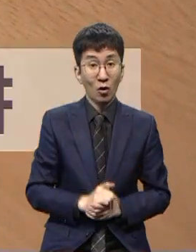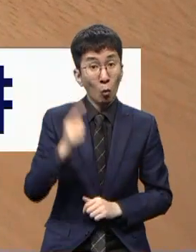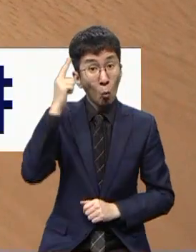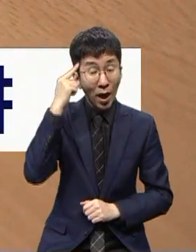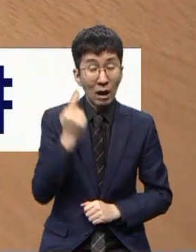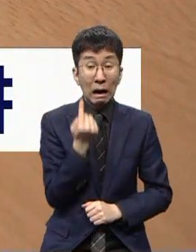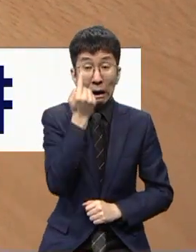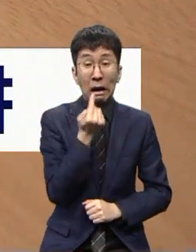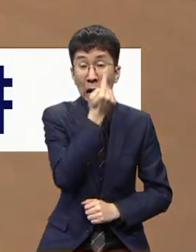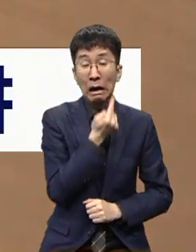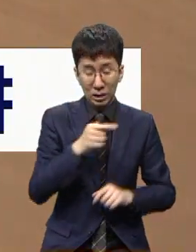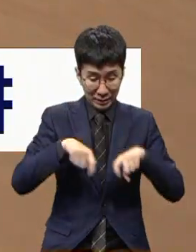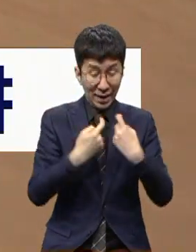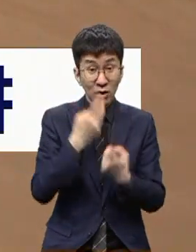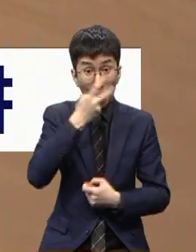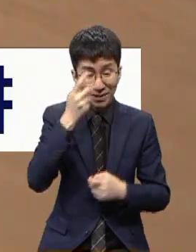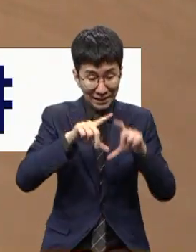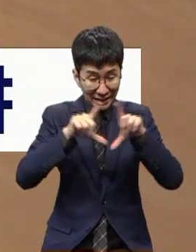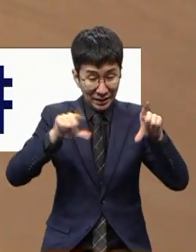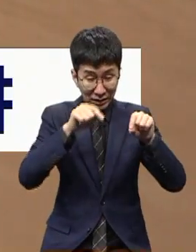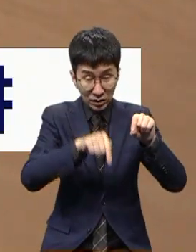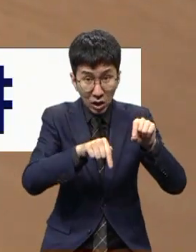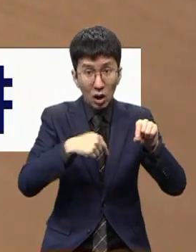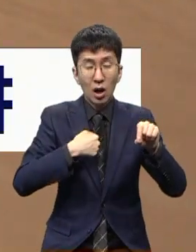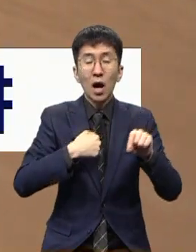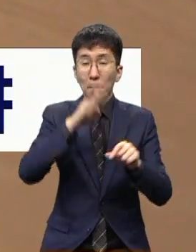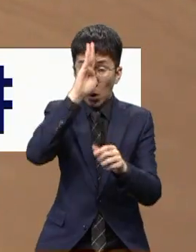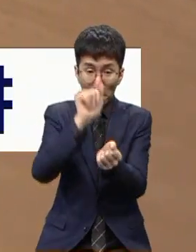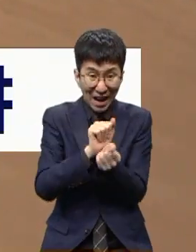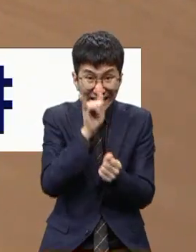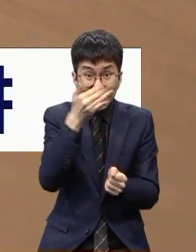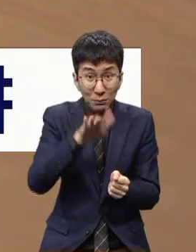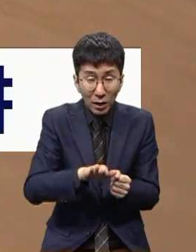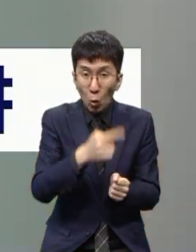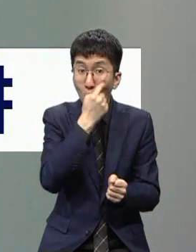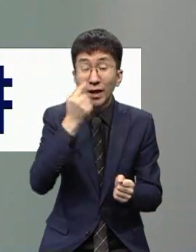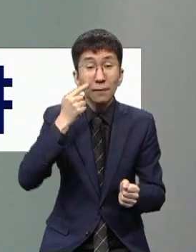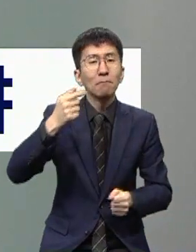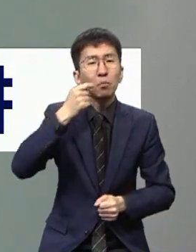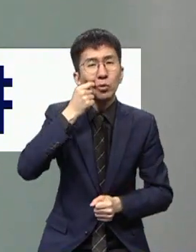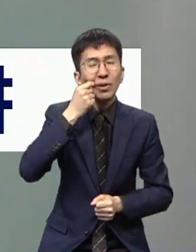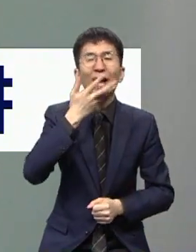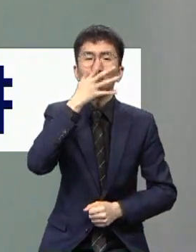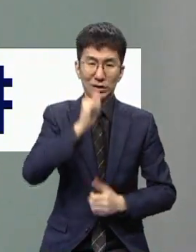자가검사키트가 실제 감염자를 양성으로 판정할 확률은 많아야 40% 정도. 보조 수단으로만 써야 합니다.